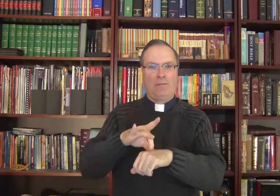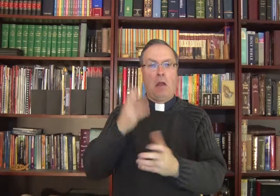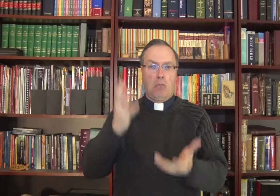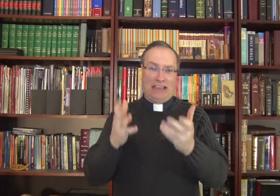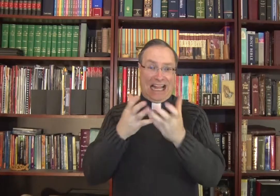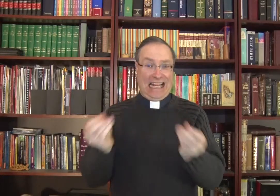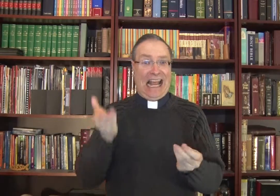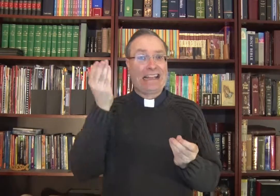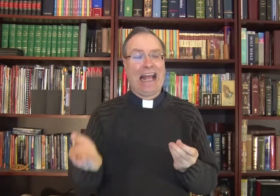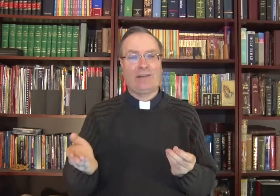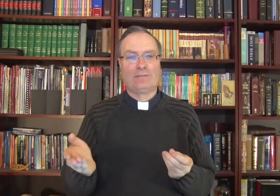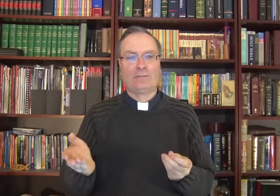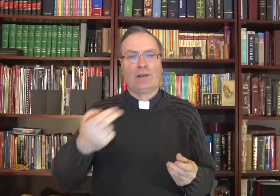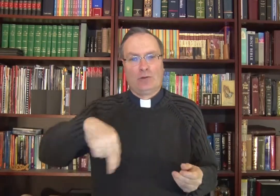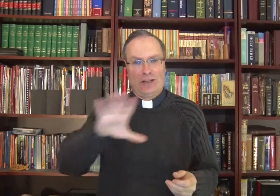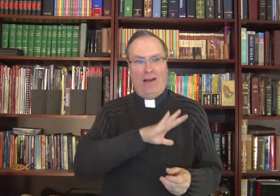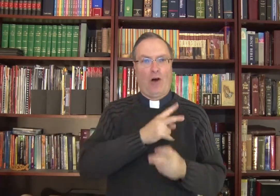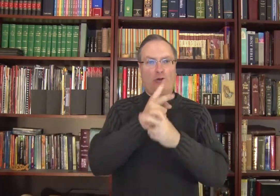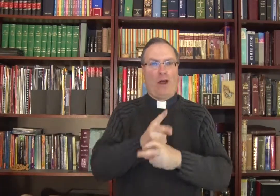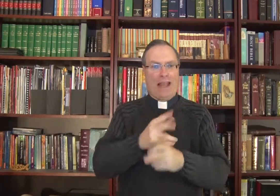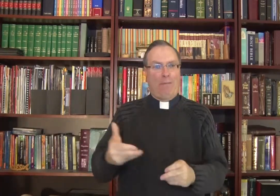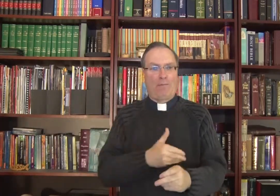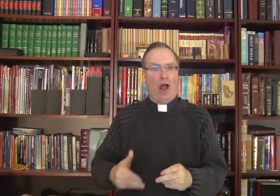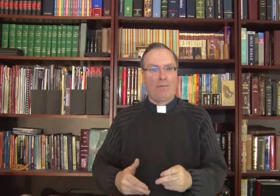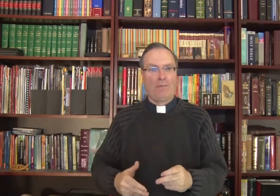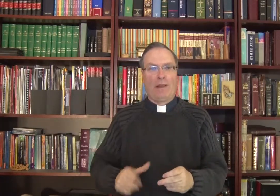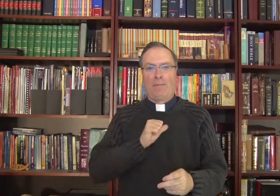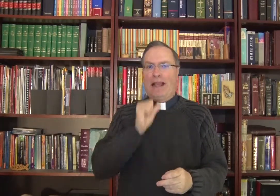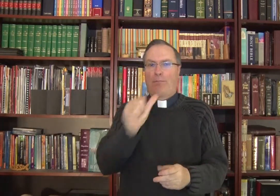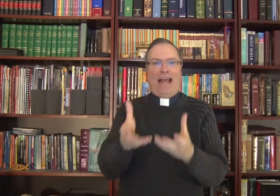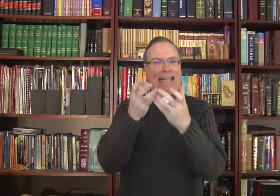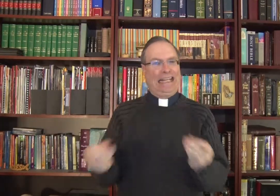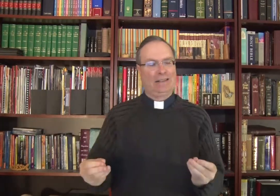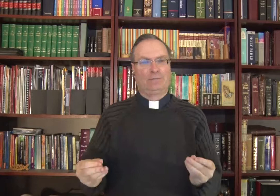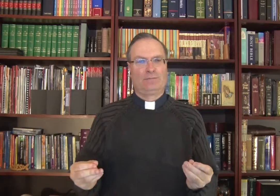peut-être guérira-t-elle. «Nous avons soigné Babylone, mais elle n'a pas guéri.